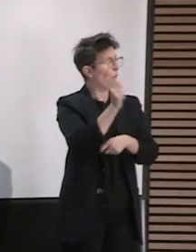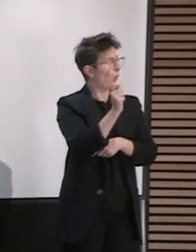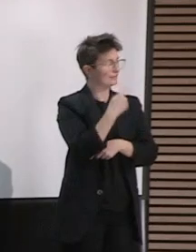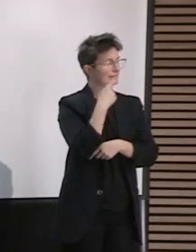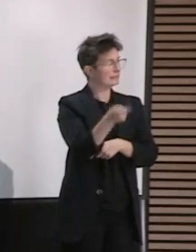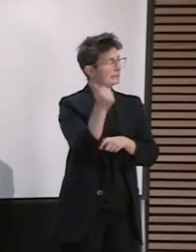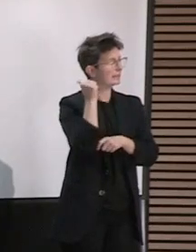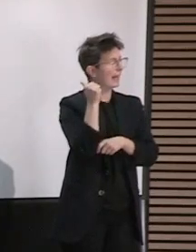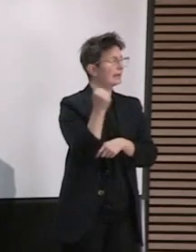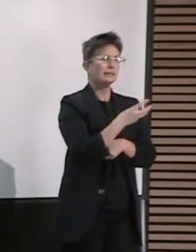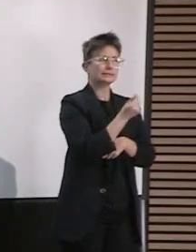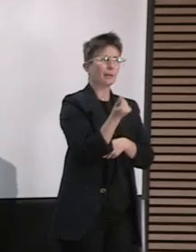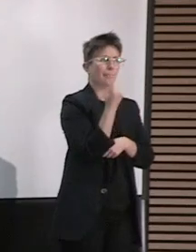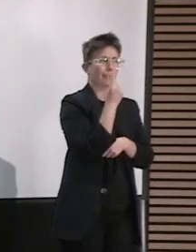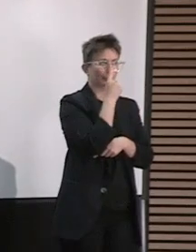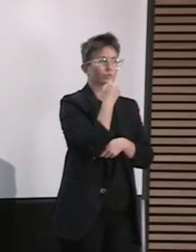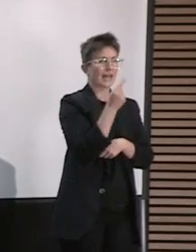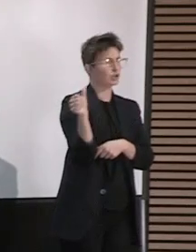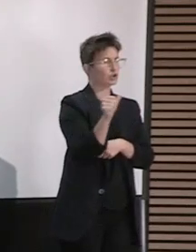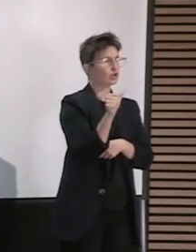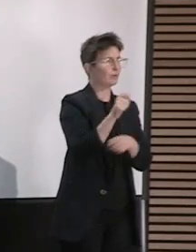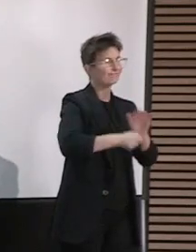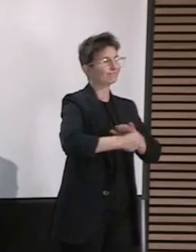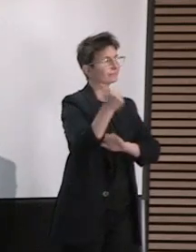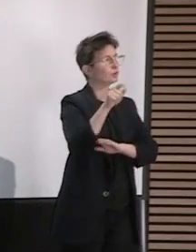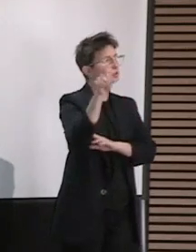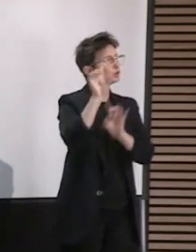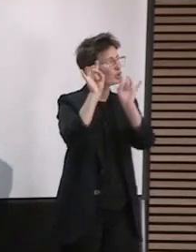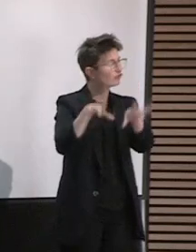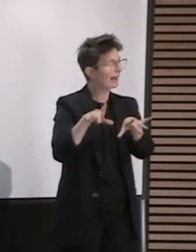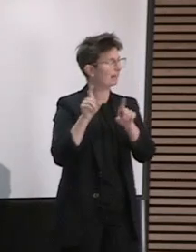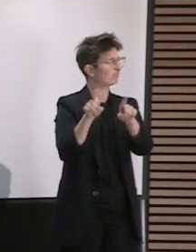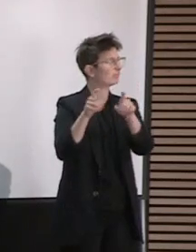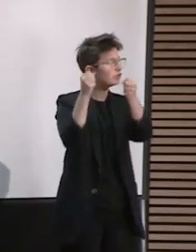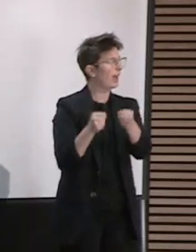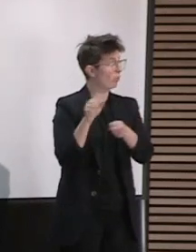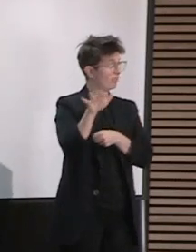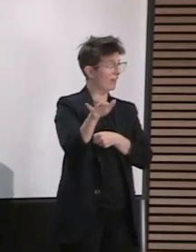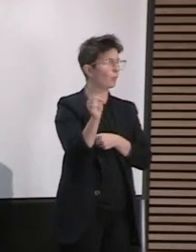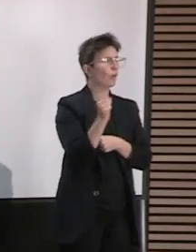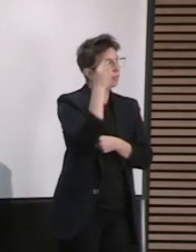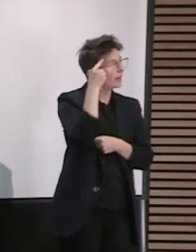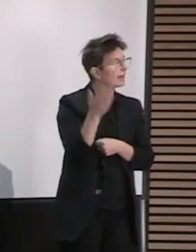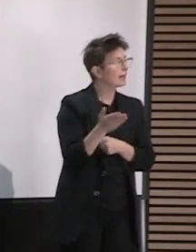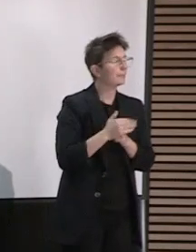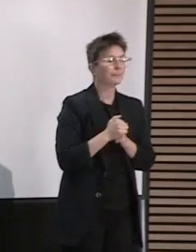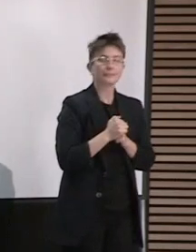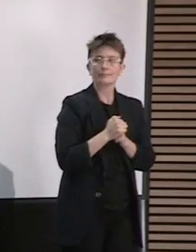GRANT Mai i inanahi, he kaupapa tena tera. Ki taku